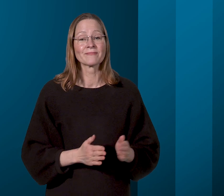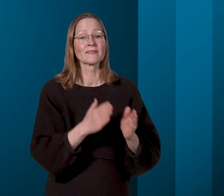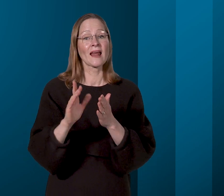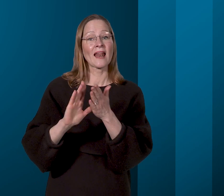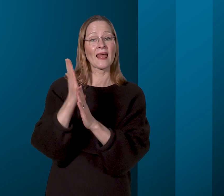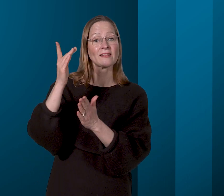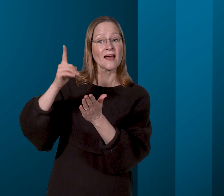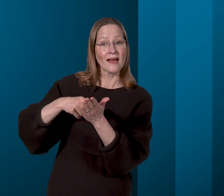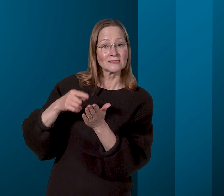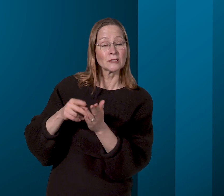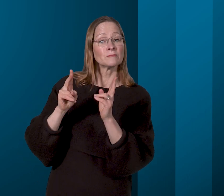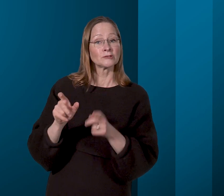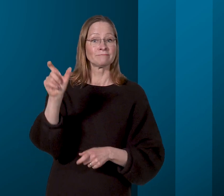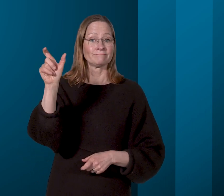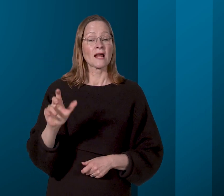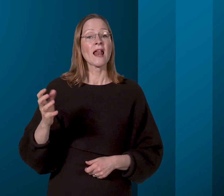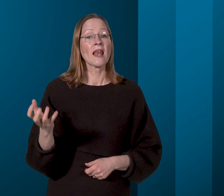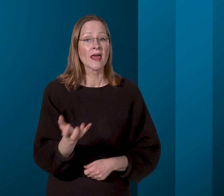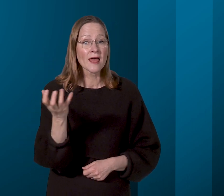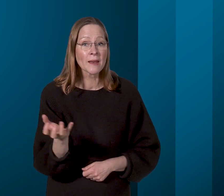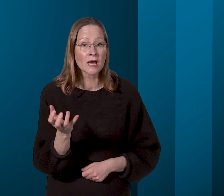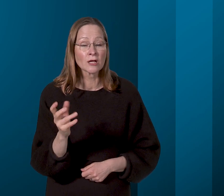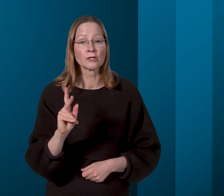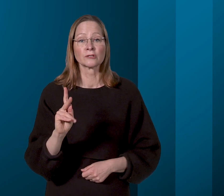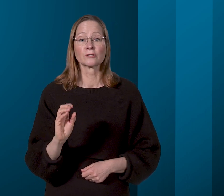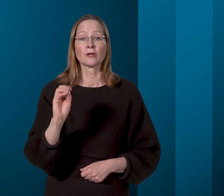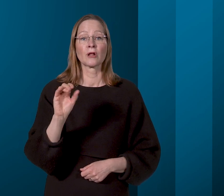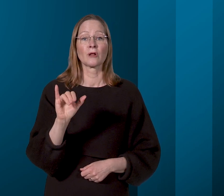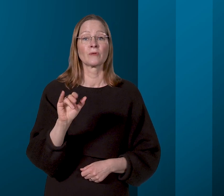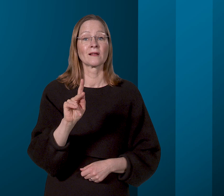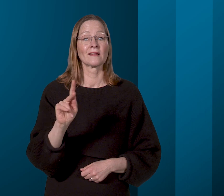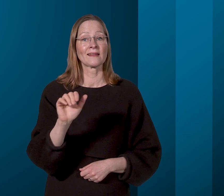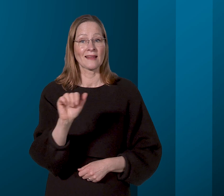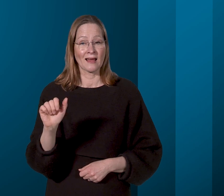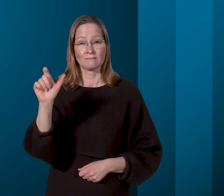Lehden haastattelussa on myös Leena Köykkä, -